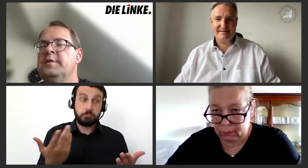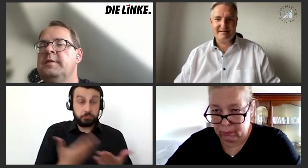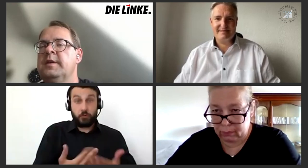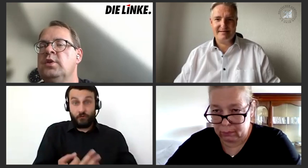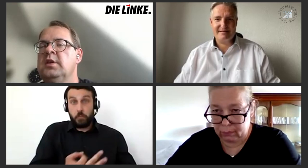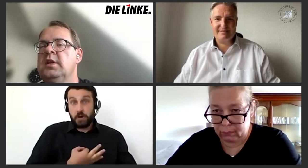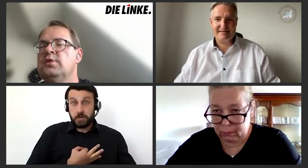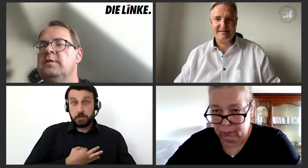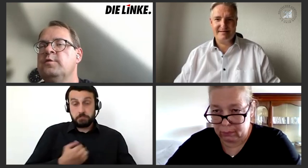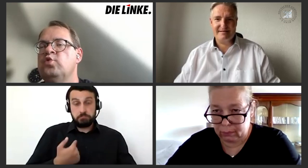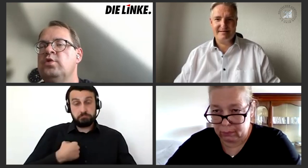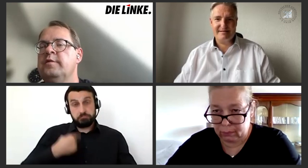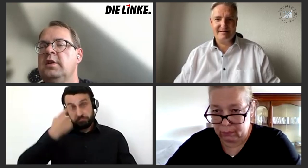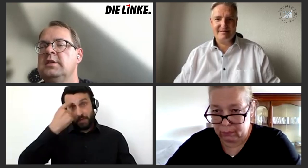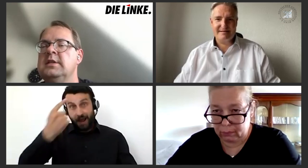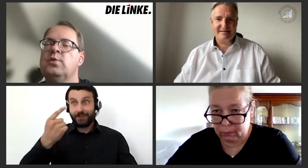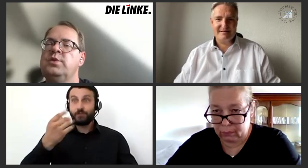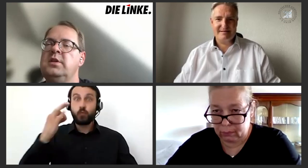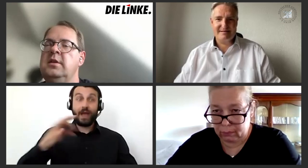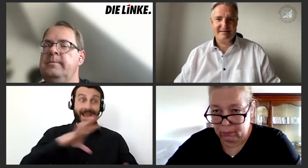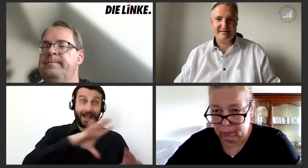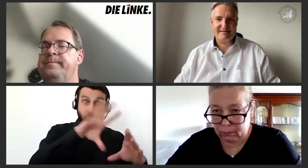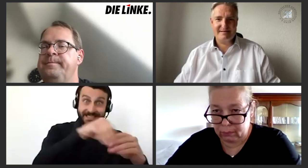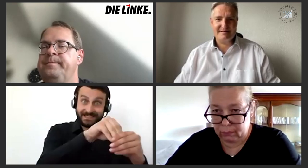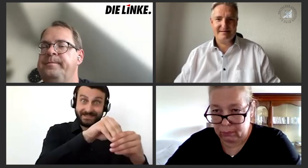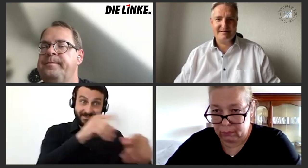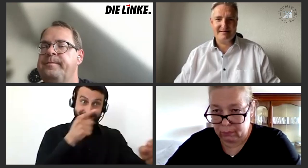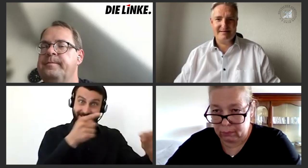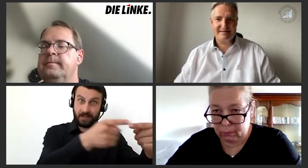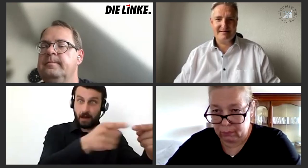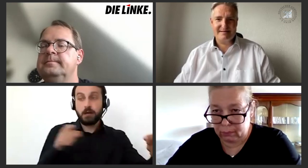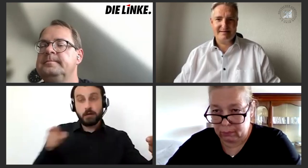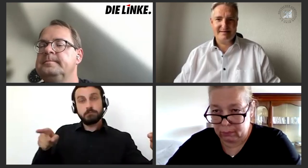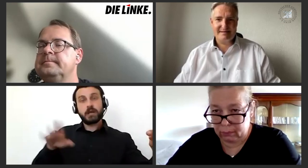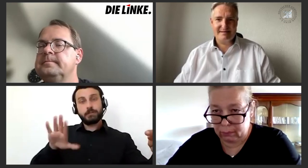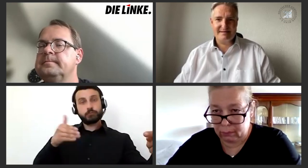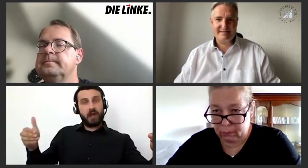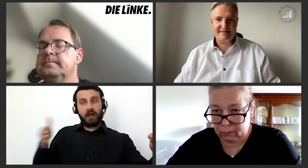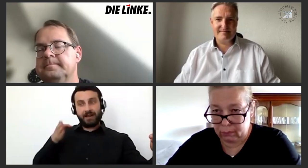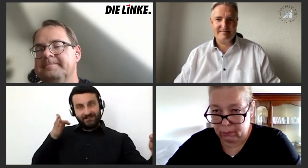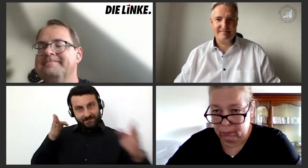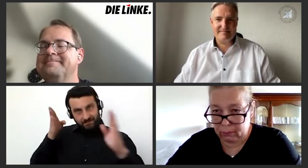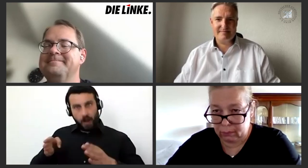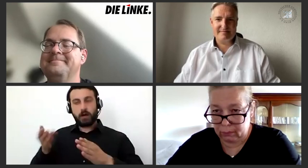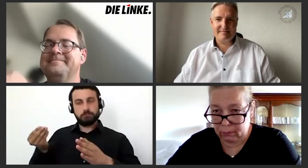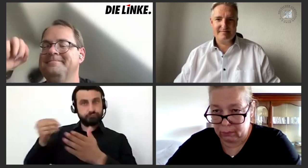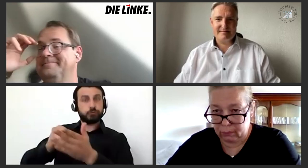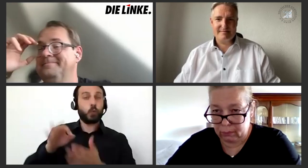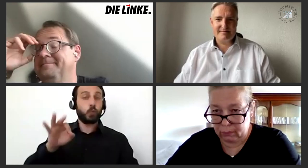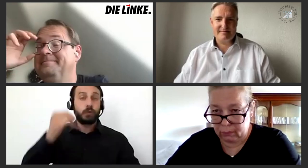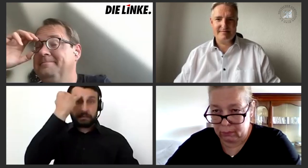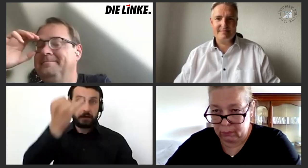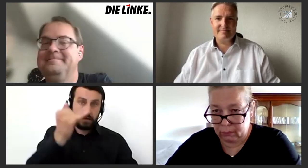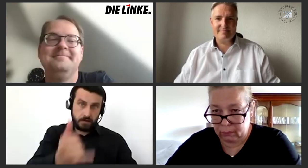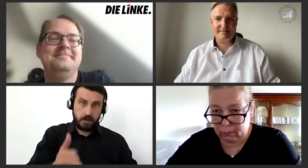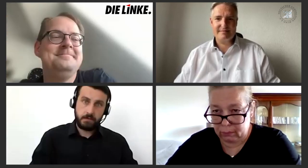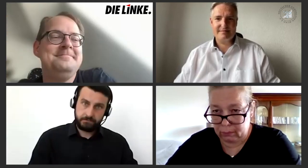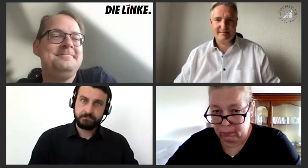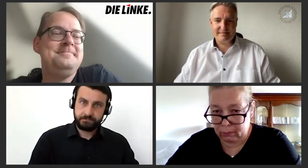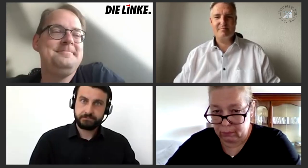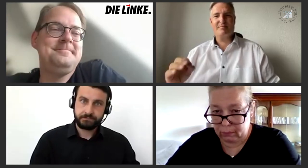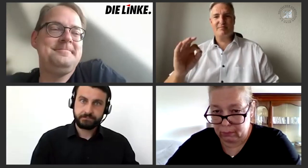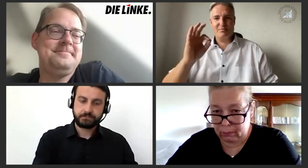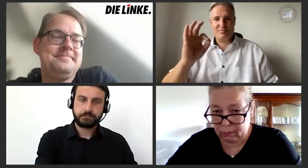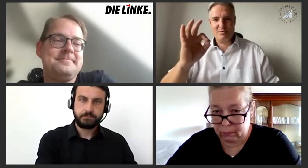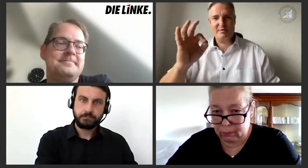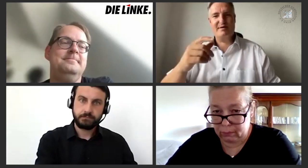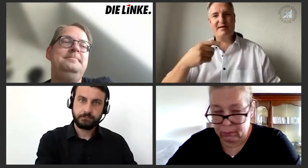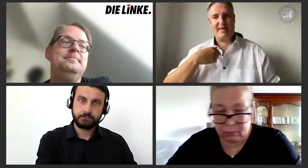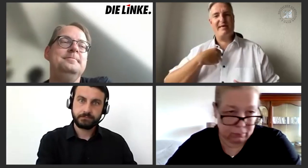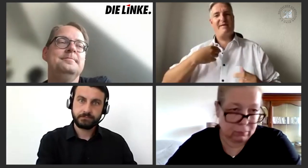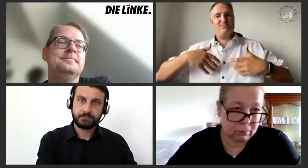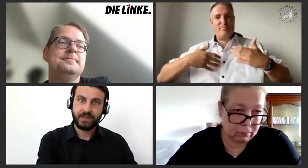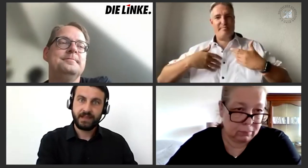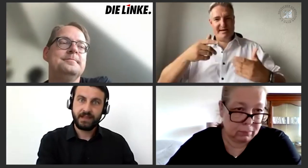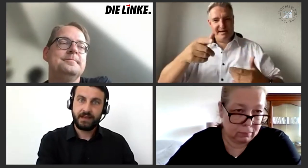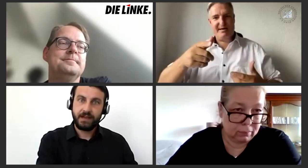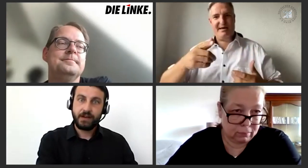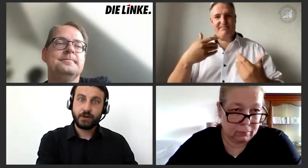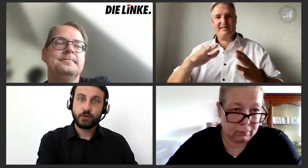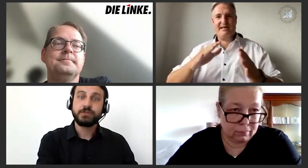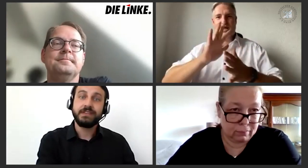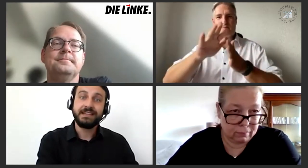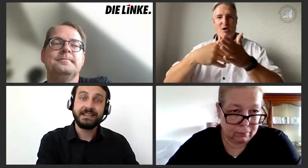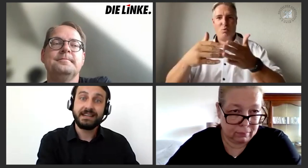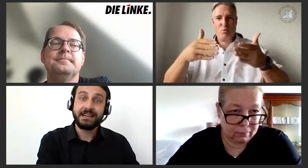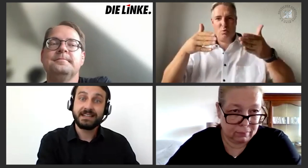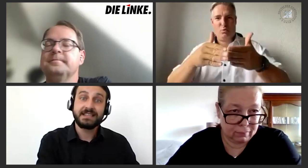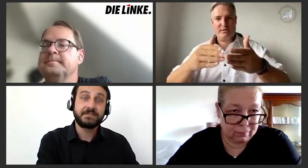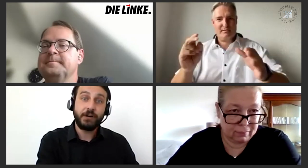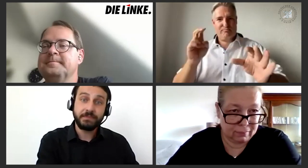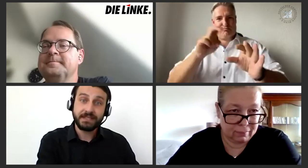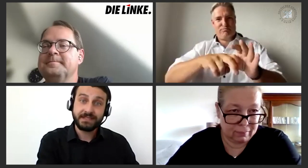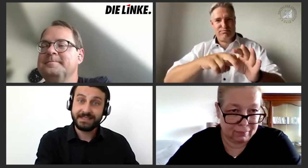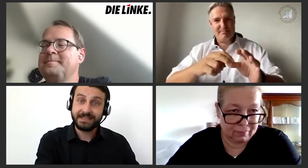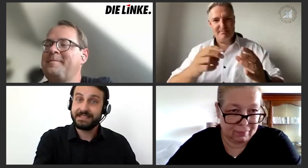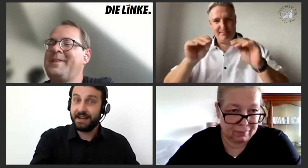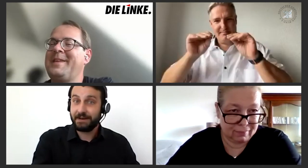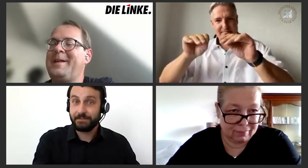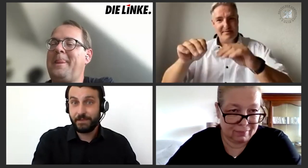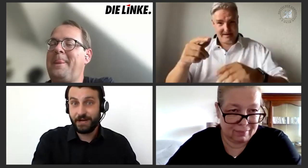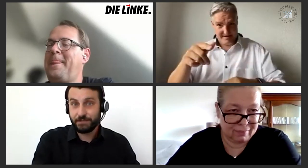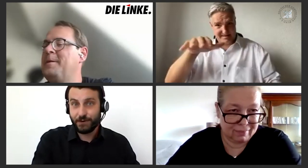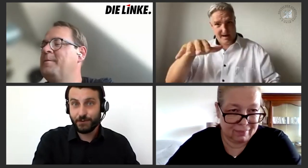das persönlich, auf dem Weg zur inklusiven Schule, für eine sehr, sehr gute Idee! - Gut, das freut mich, dass